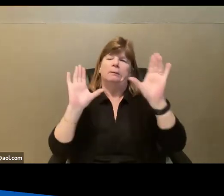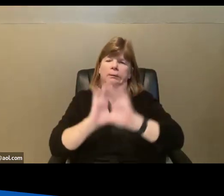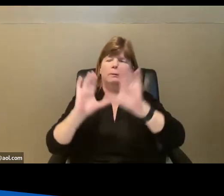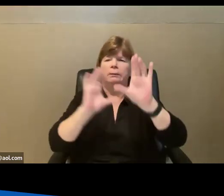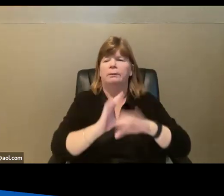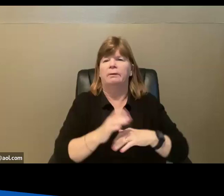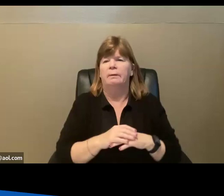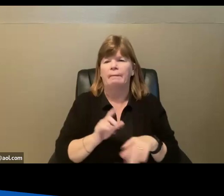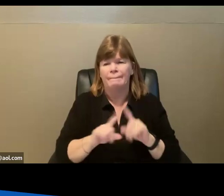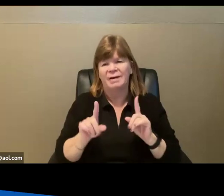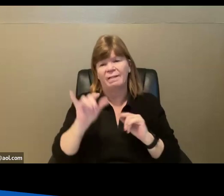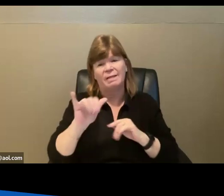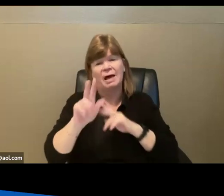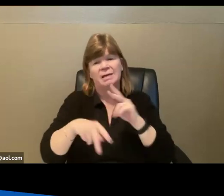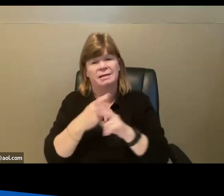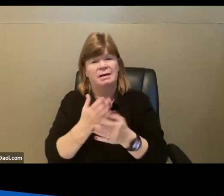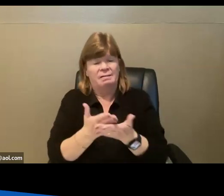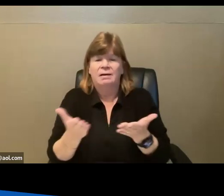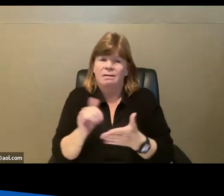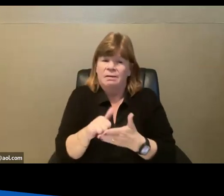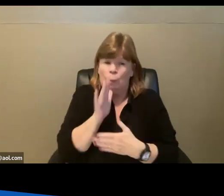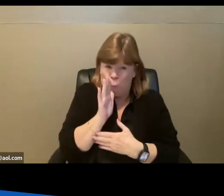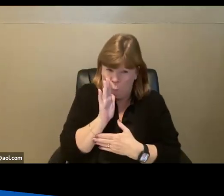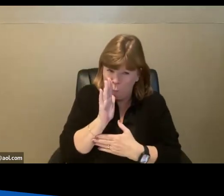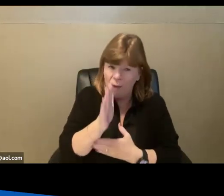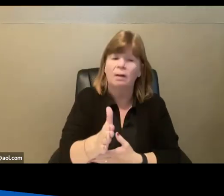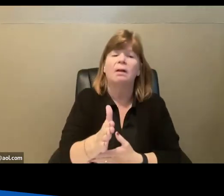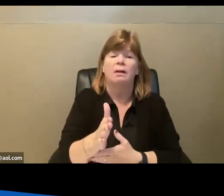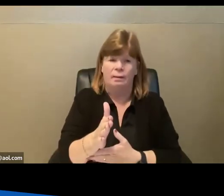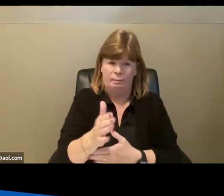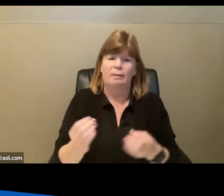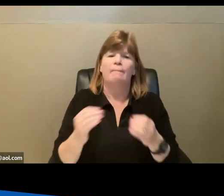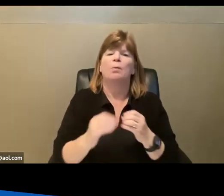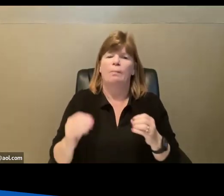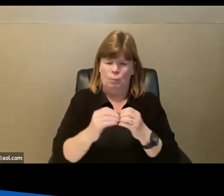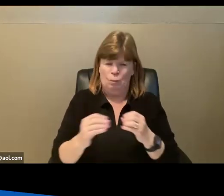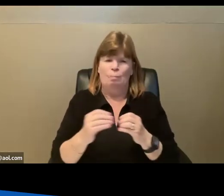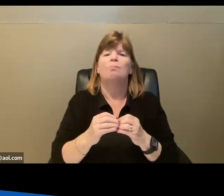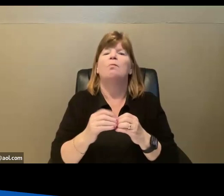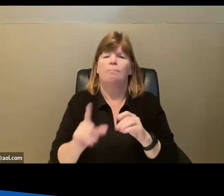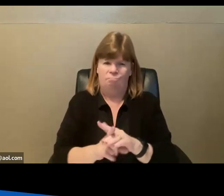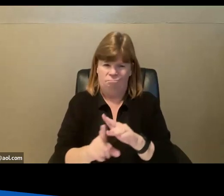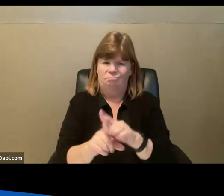Pero este es el tipo de cosa que vamos a estar haciendo mucho más y escuchando mucho más sobre en el futuro.